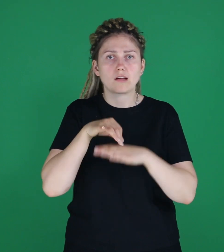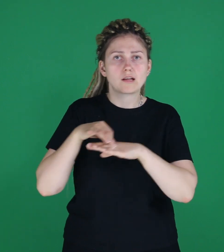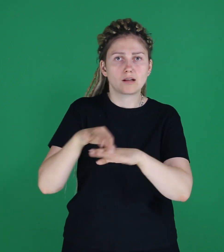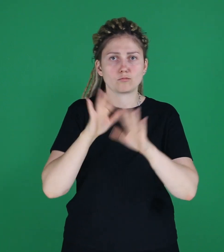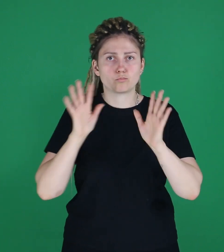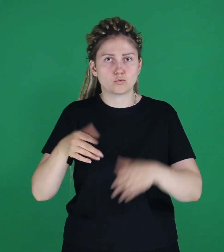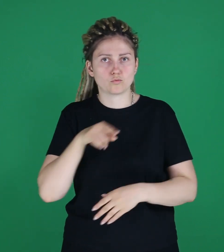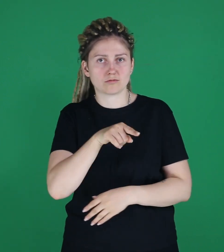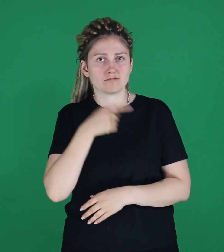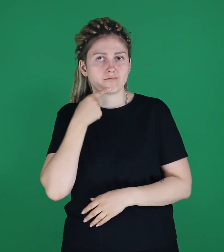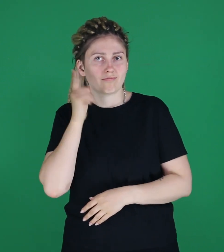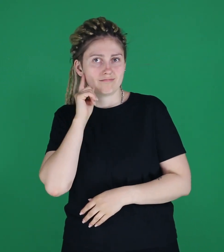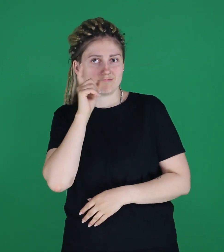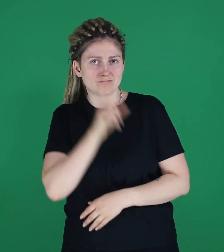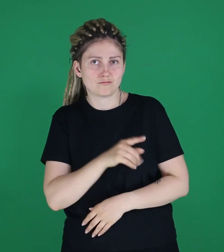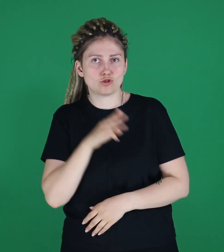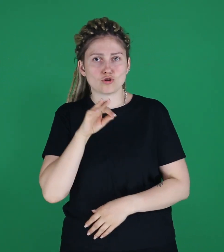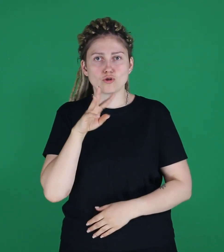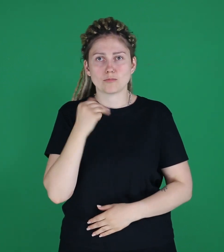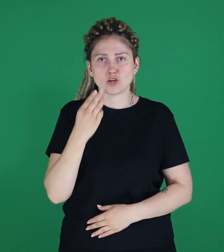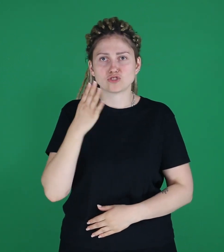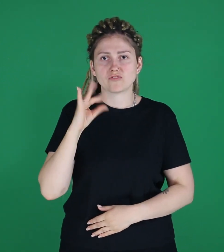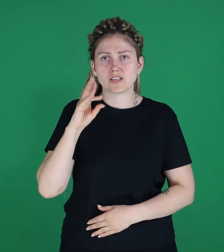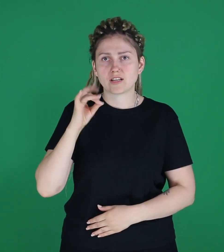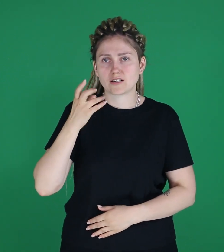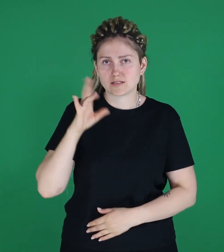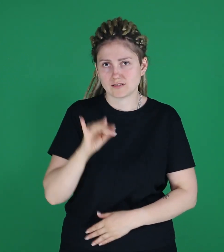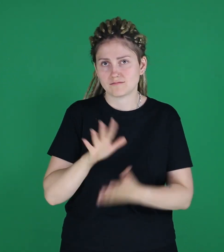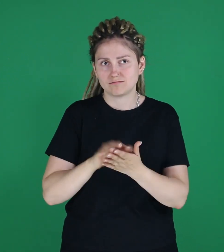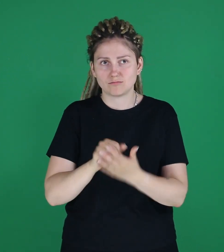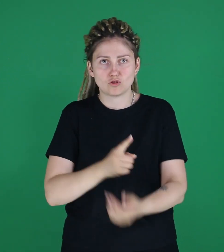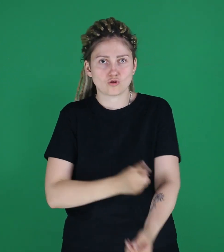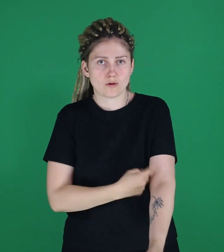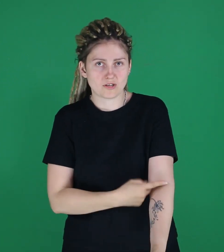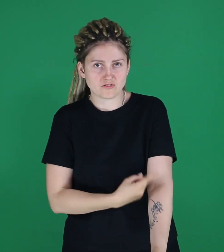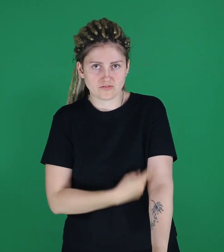Гідом буде глухий Томаш Свідерскі. Його знак такий.